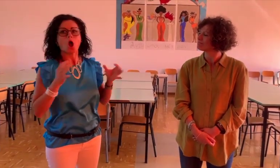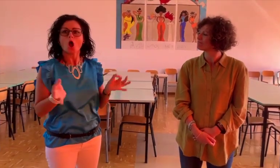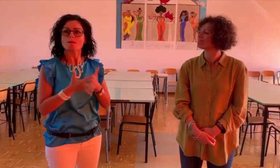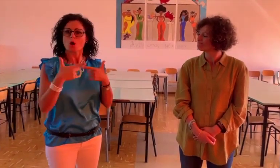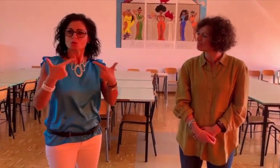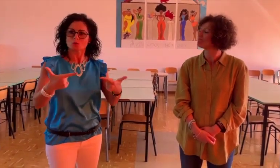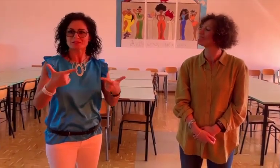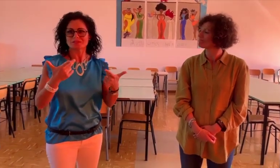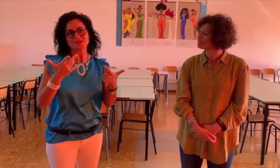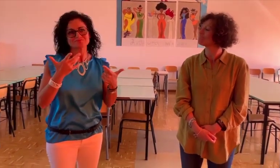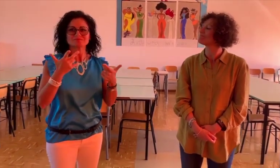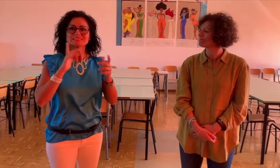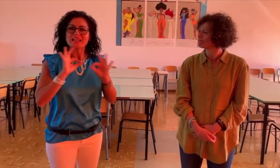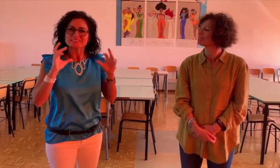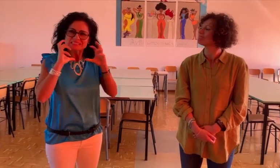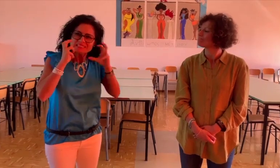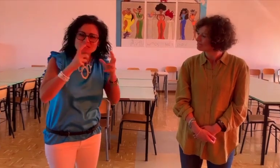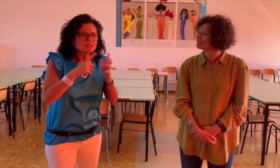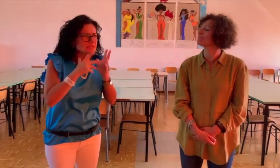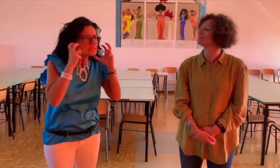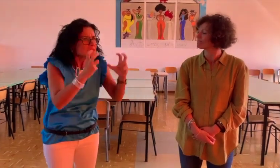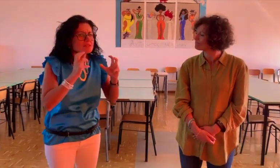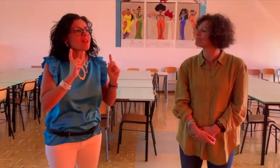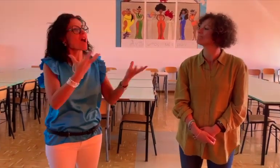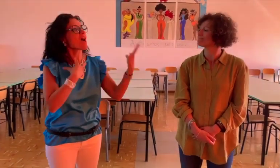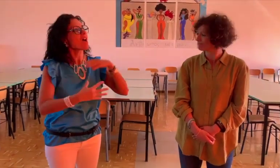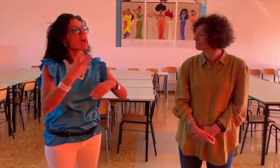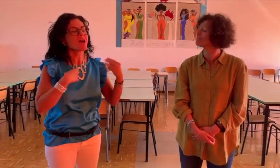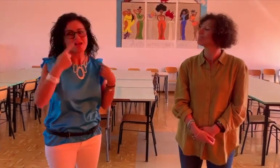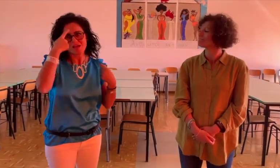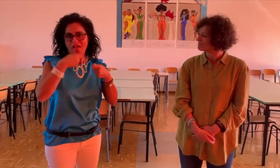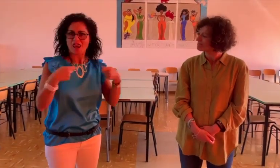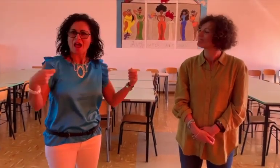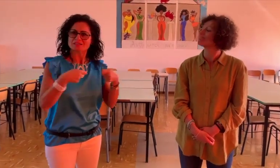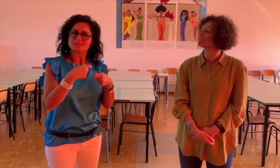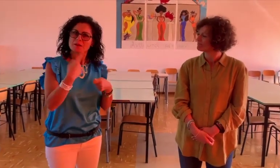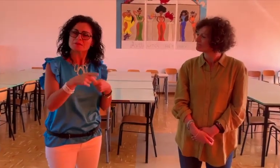perché possono apprendere serenamente senza doversi sforzare per comprendere.